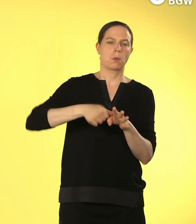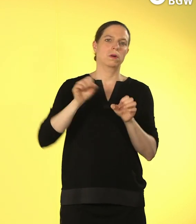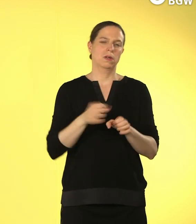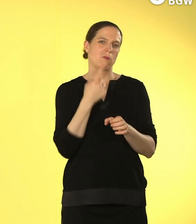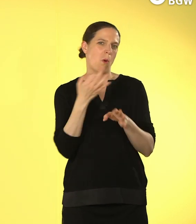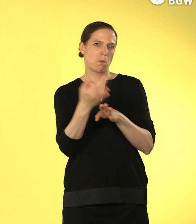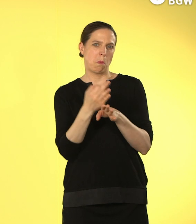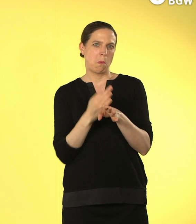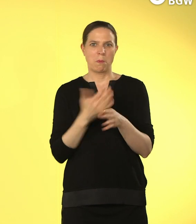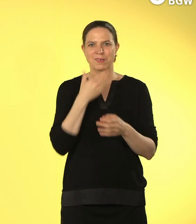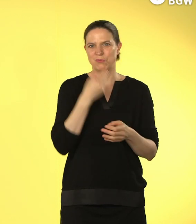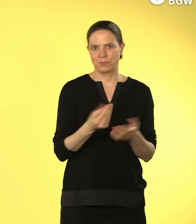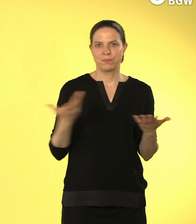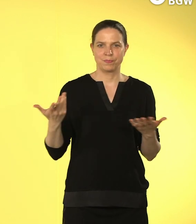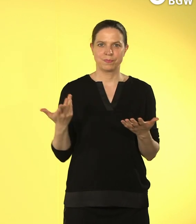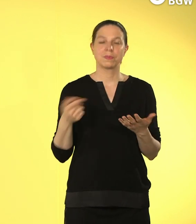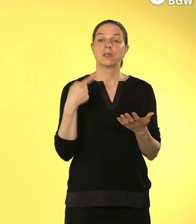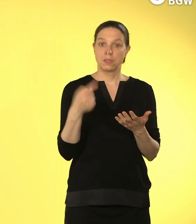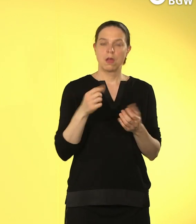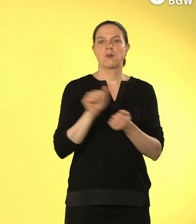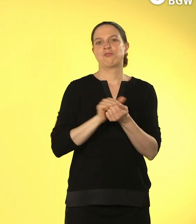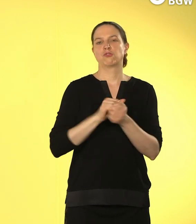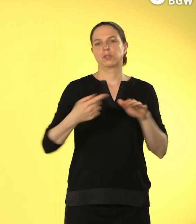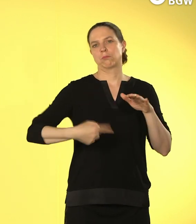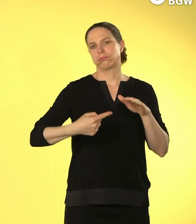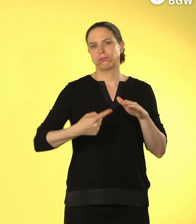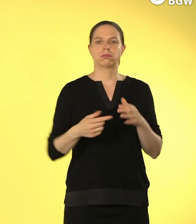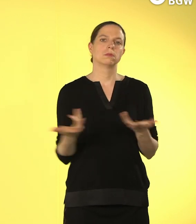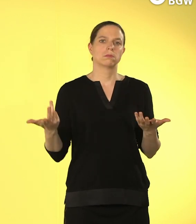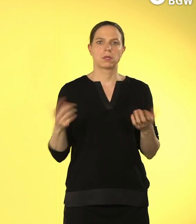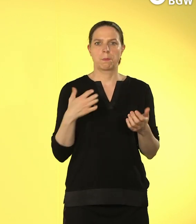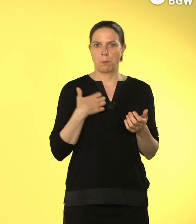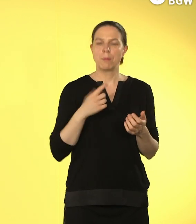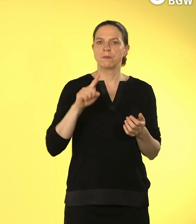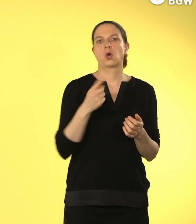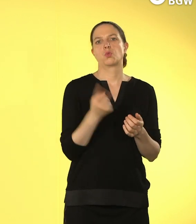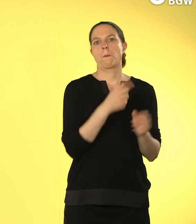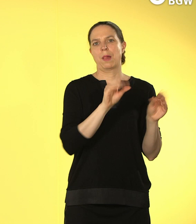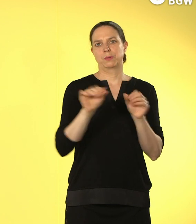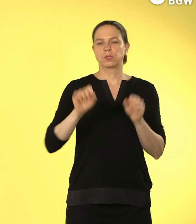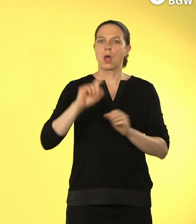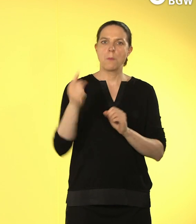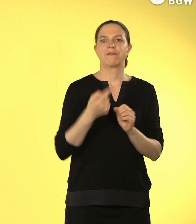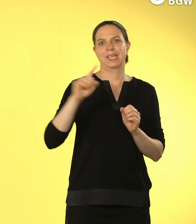Die können gewaschen und wiederaufbereitet werden und können damit immer wieder verwendet werden.